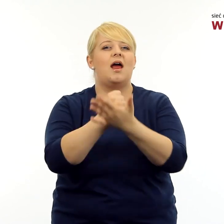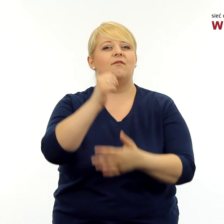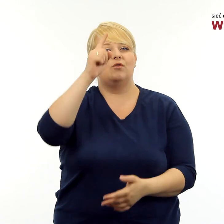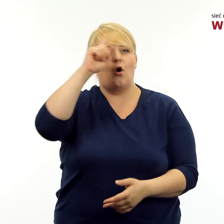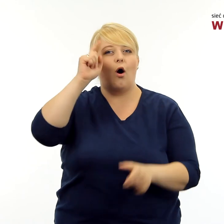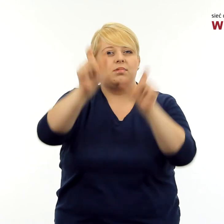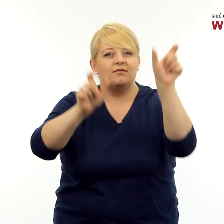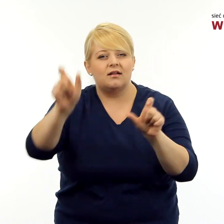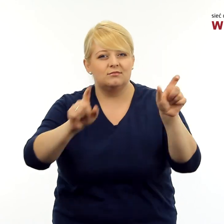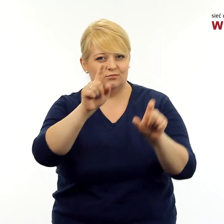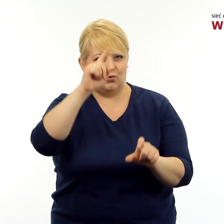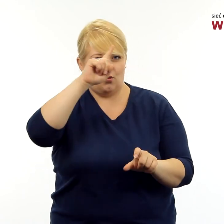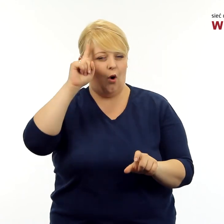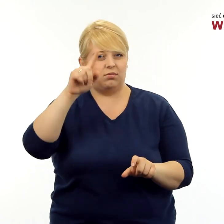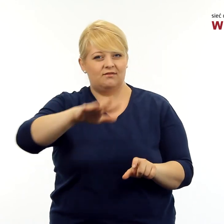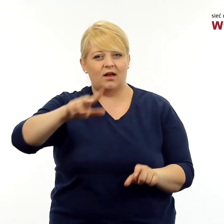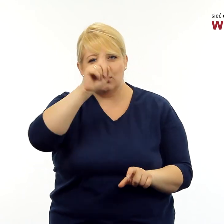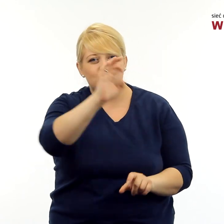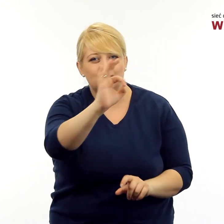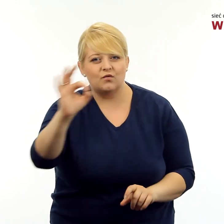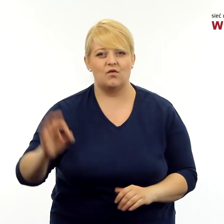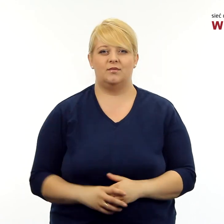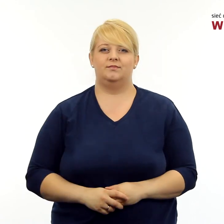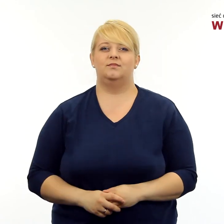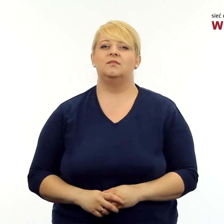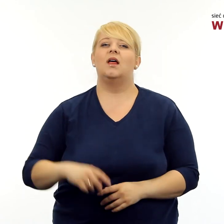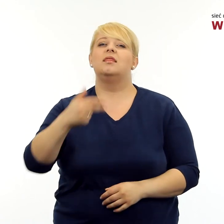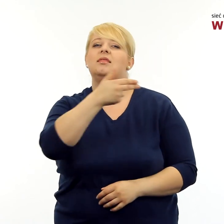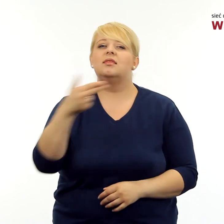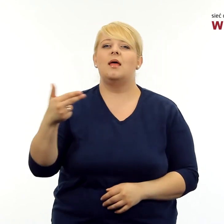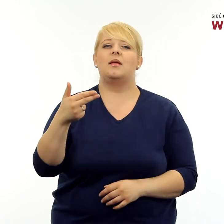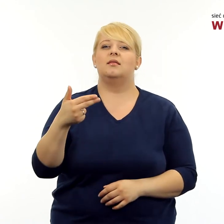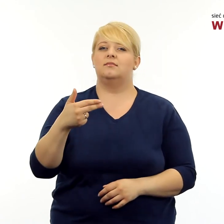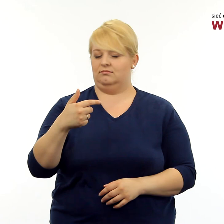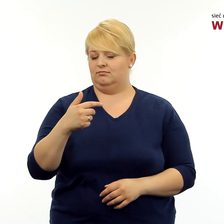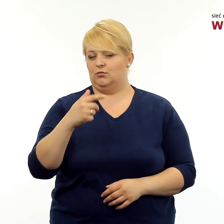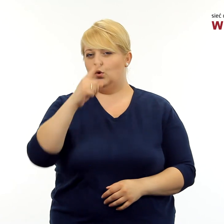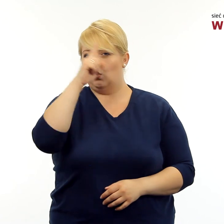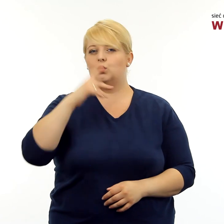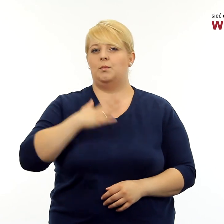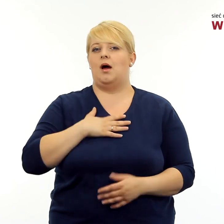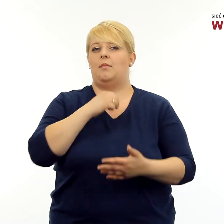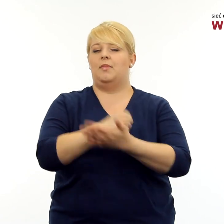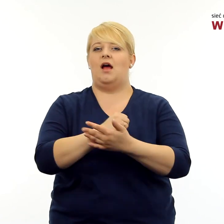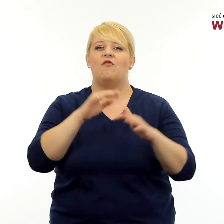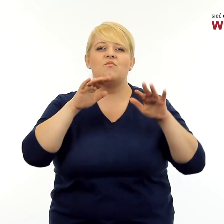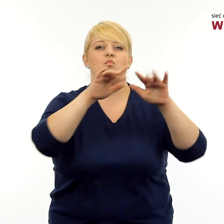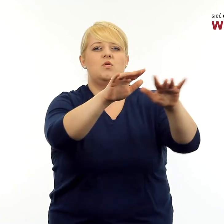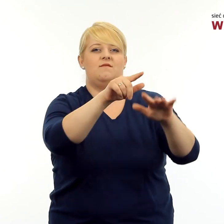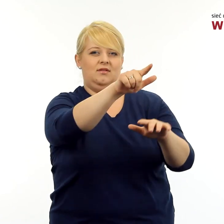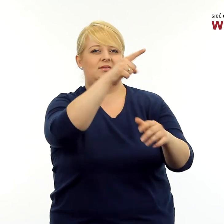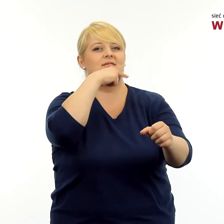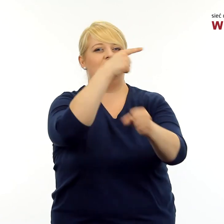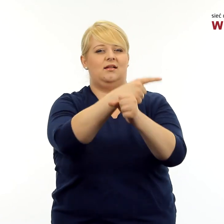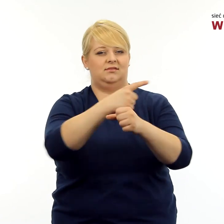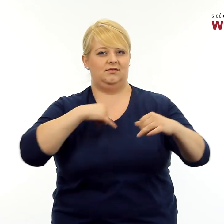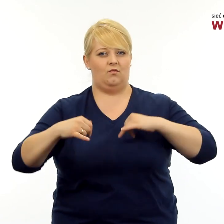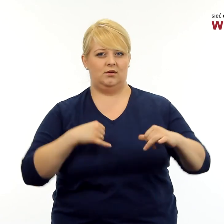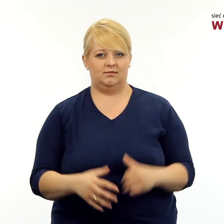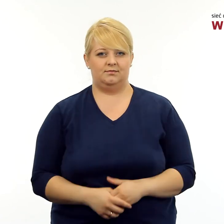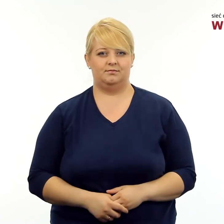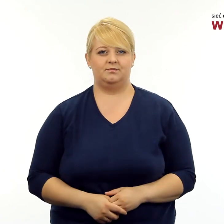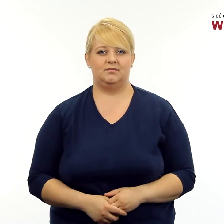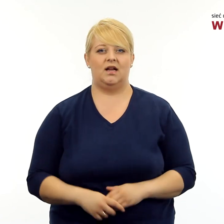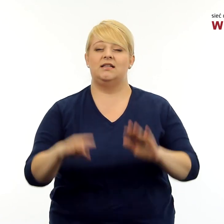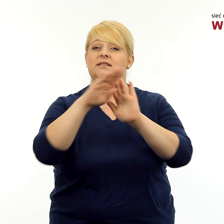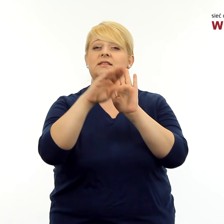praw obywatelskich związanych z wpływaniem na decyzje władz.